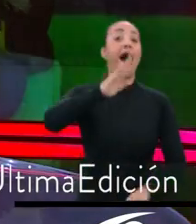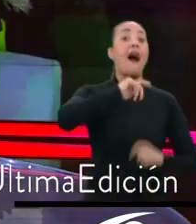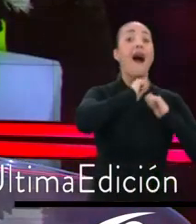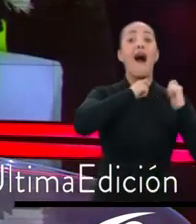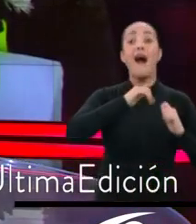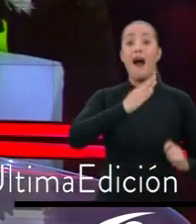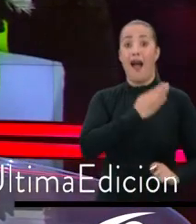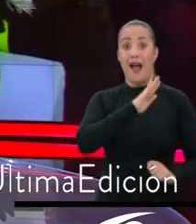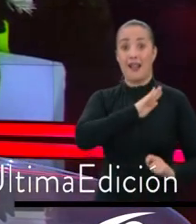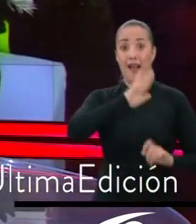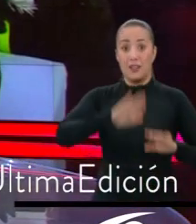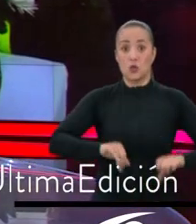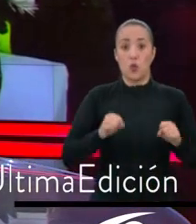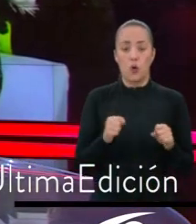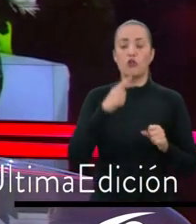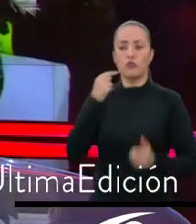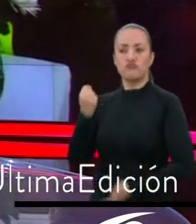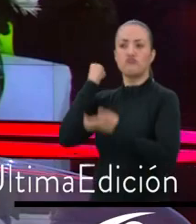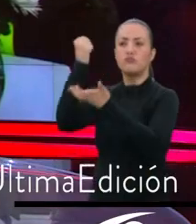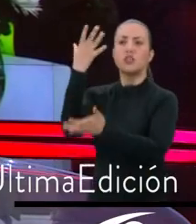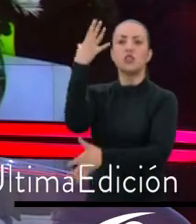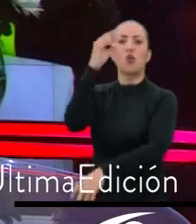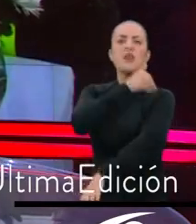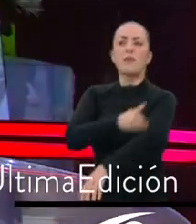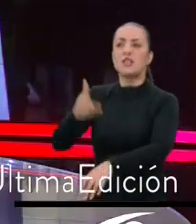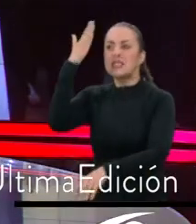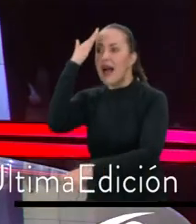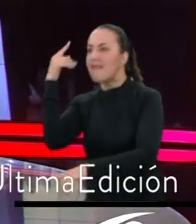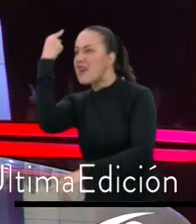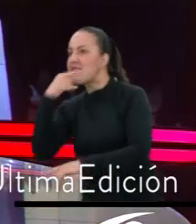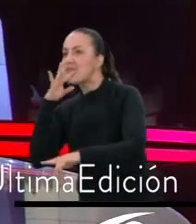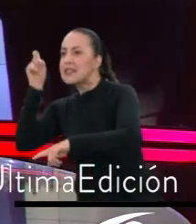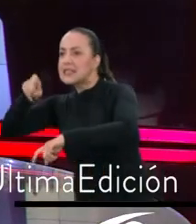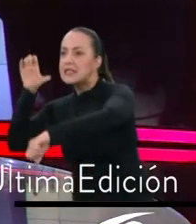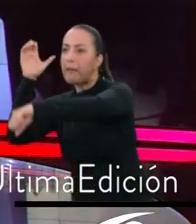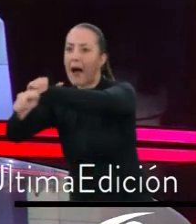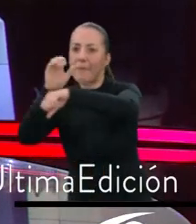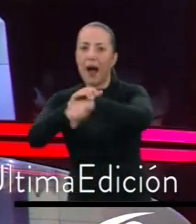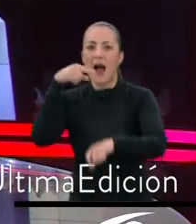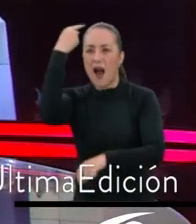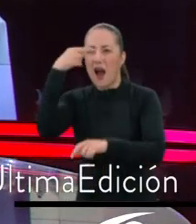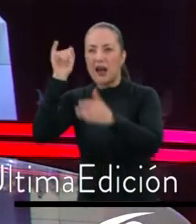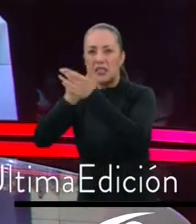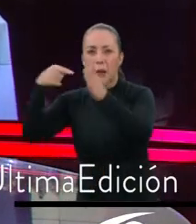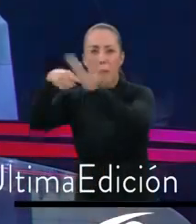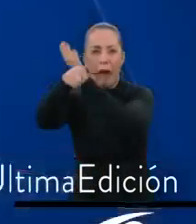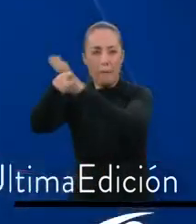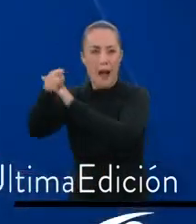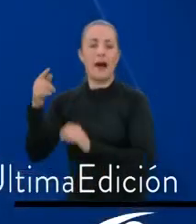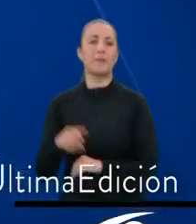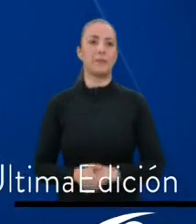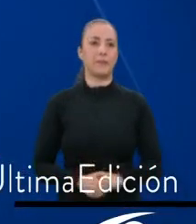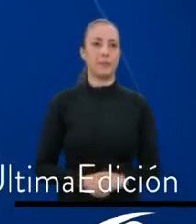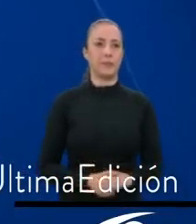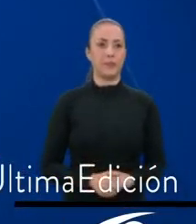patrullero de la policía fue asesinado en medio de una requisa. la alcaldesa Claudia